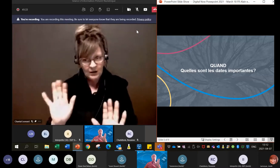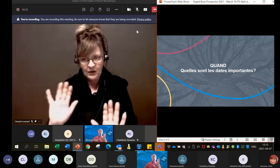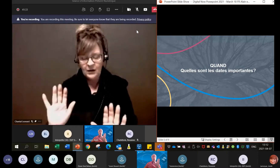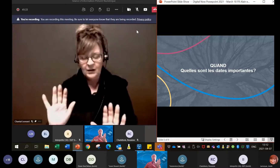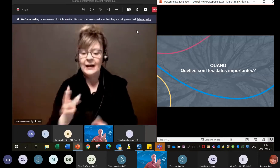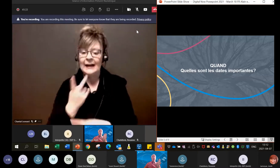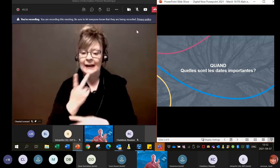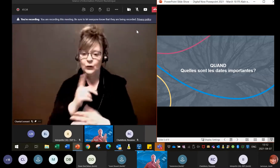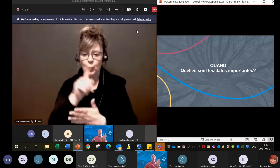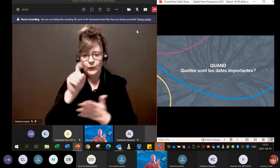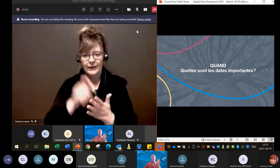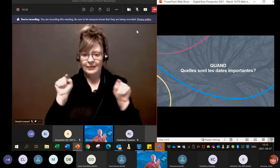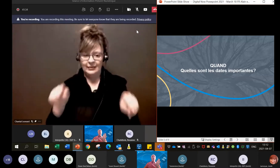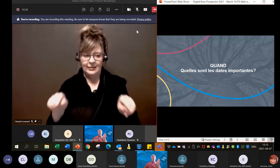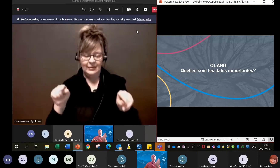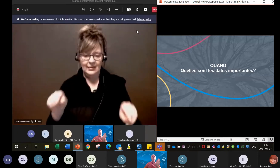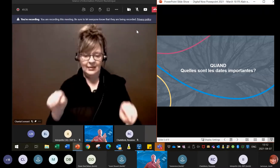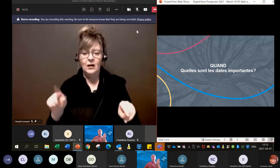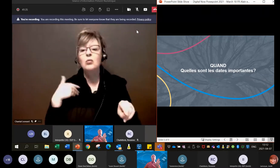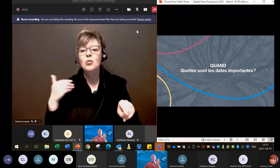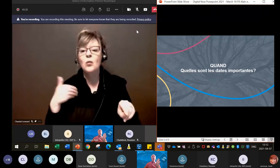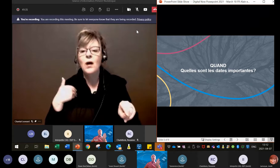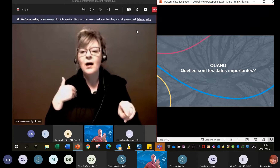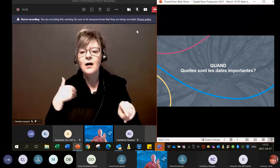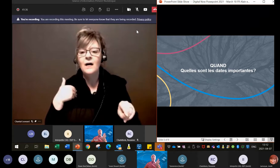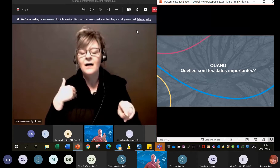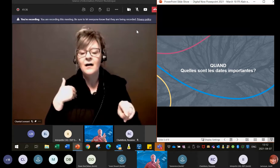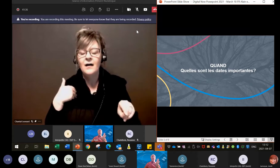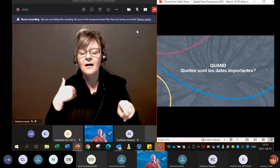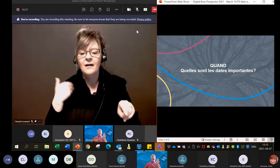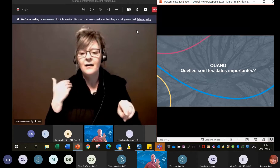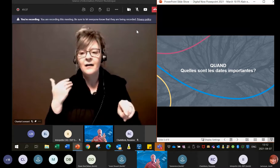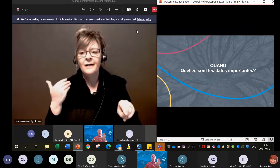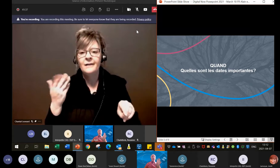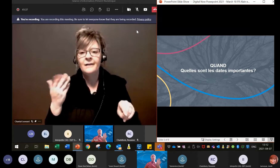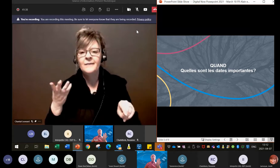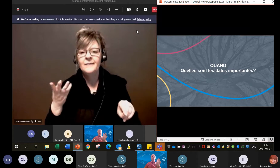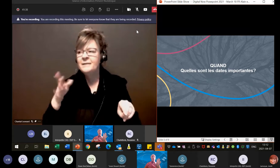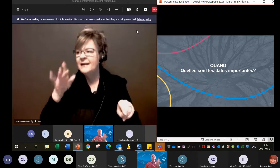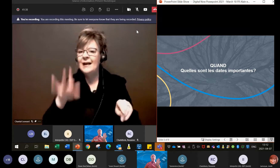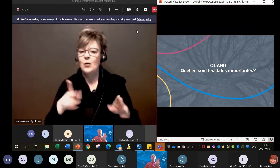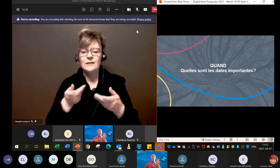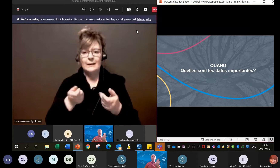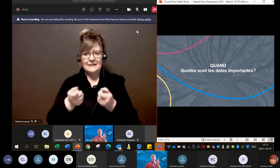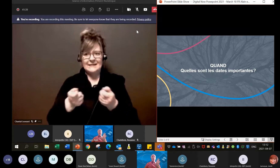sont là à des fins purement